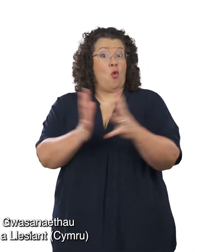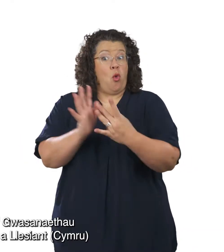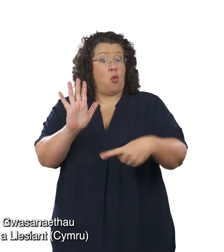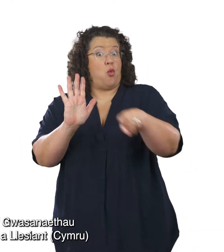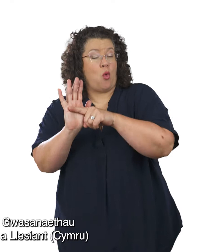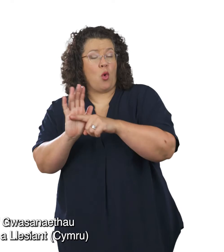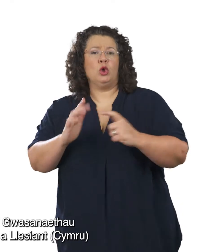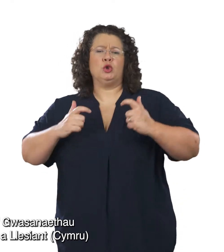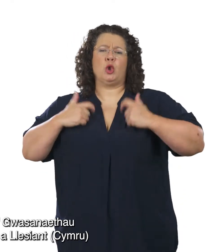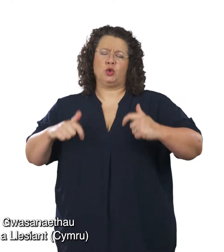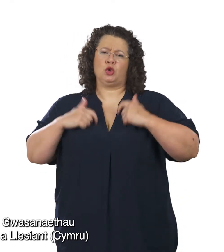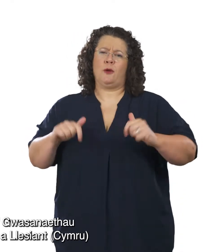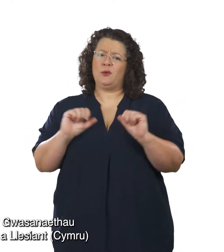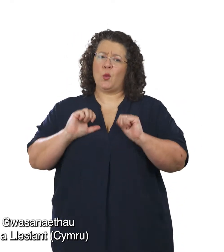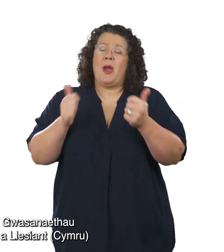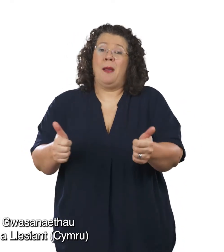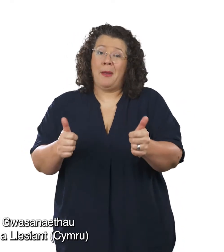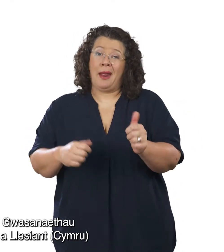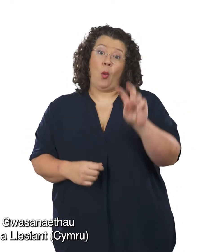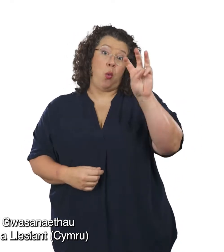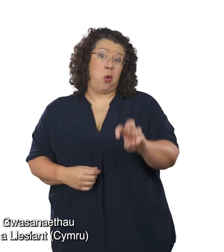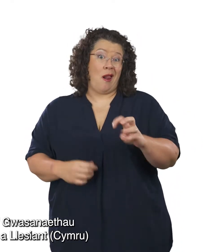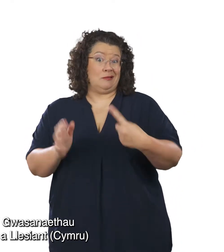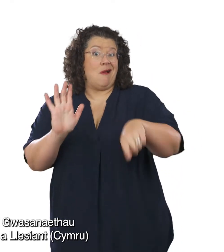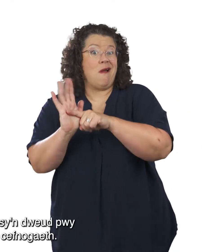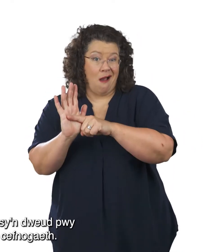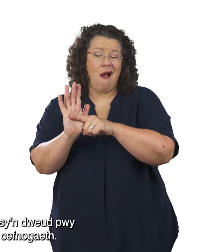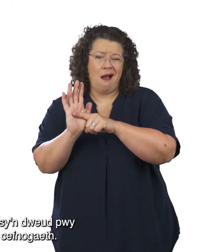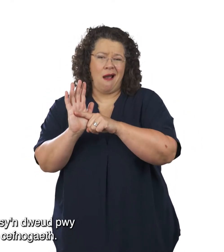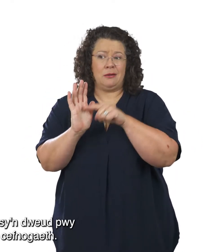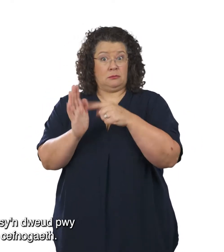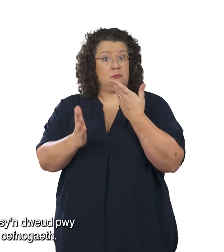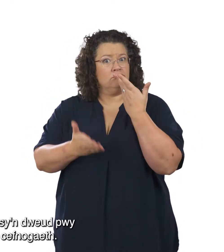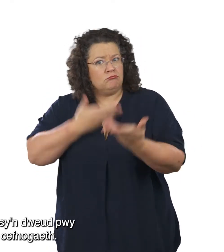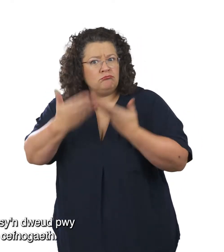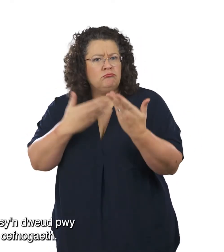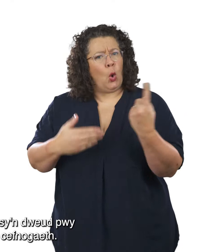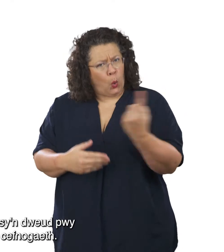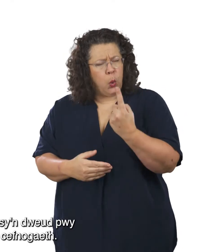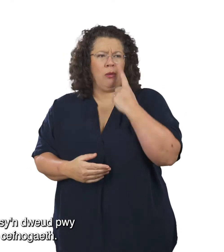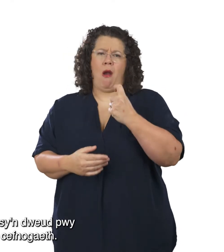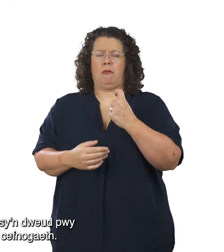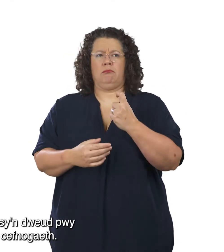Mae Deddf Gwasanaethau Cymdeithasol a Llesiant (Cymru) yn gyfraith sy'n dweud pwy all gael cefnogaeth.